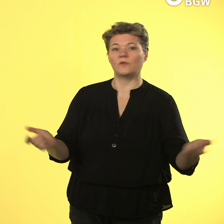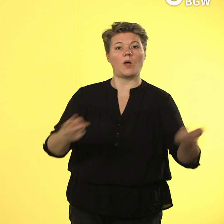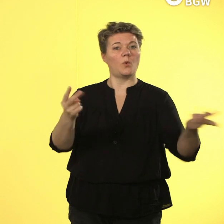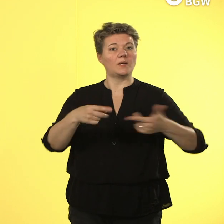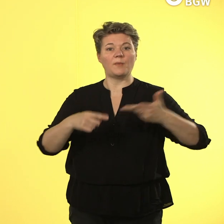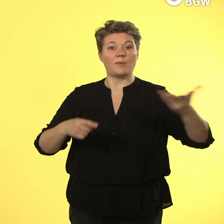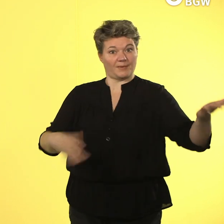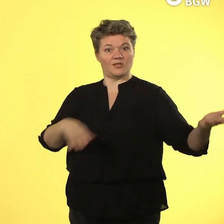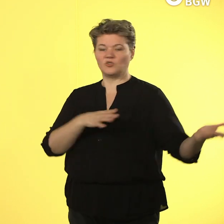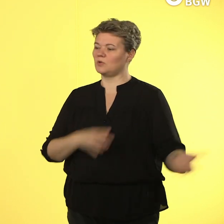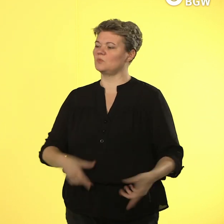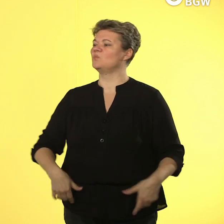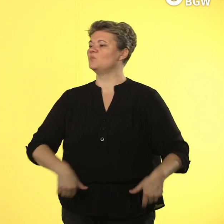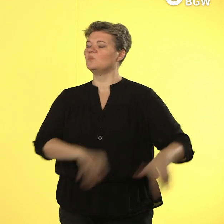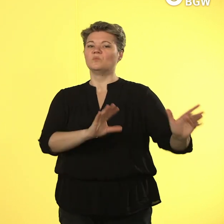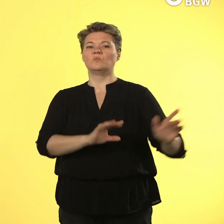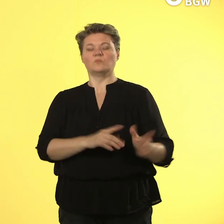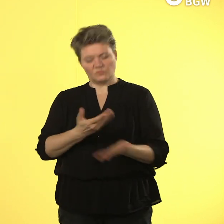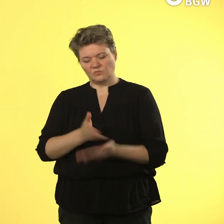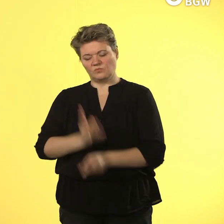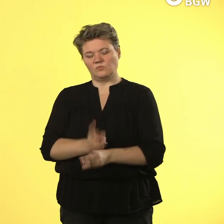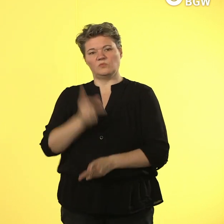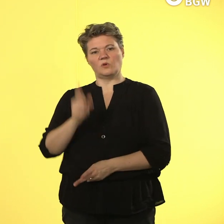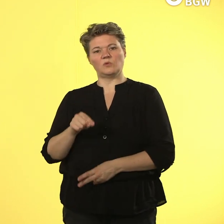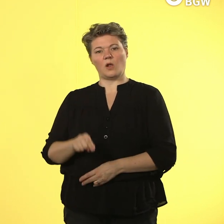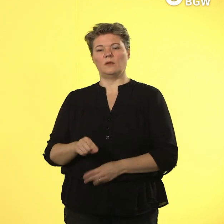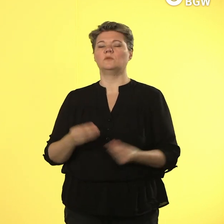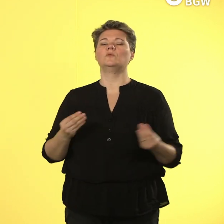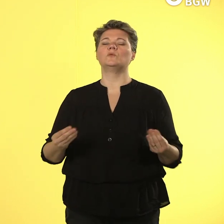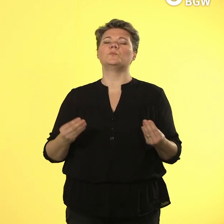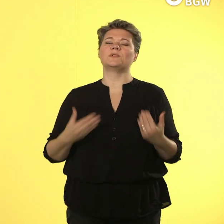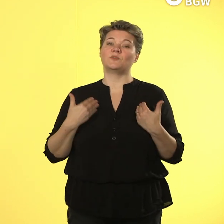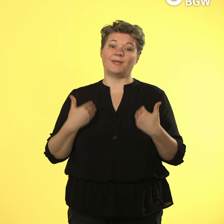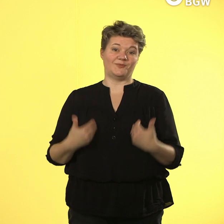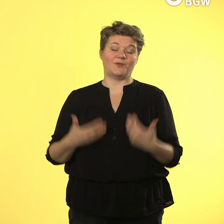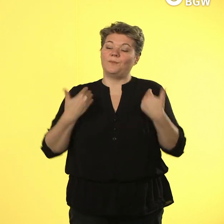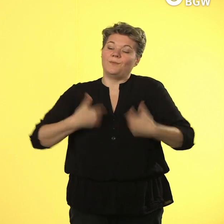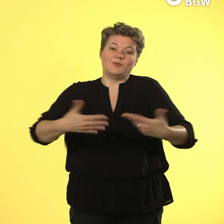Aber, und so bitte ich auch Sie, liebes Team der 17A, das so zu verstehen.